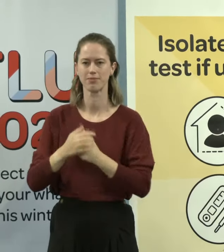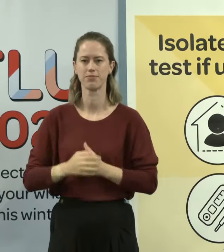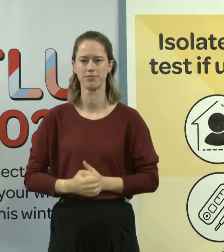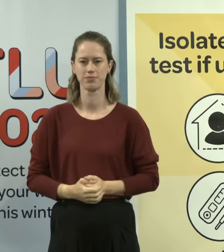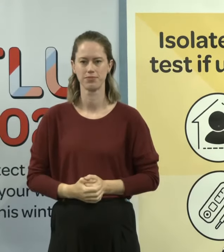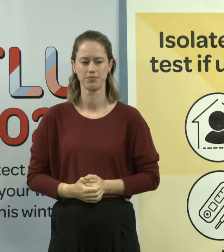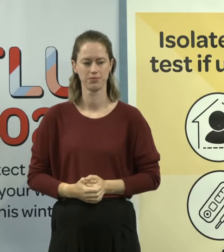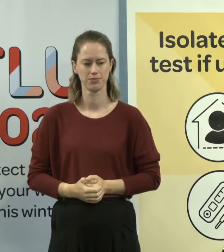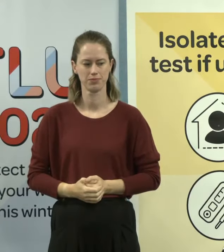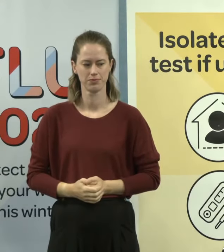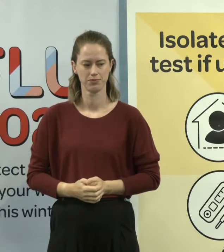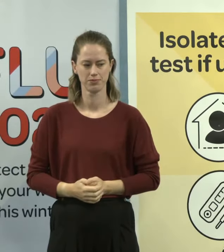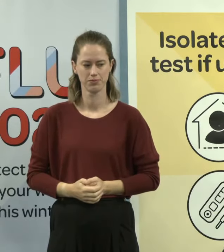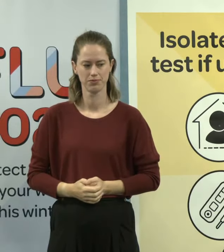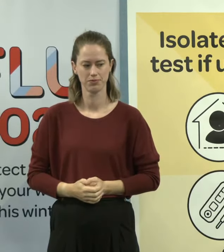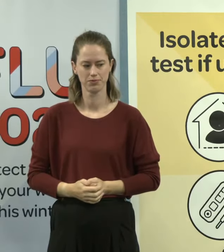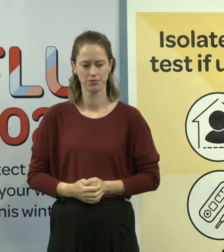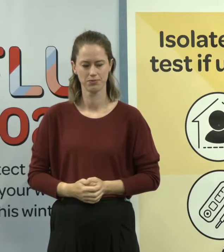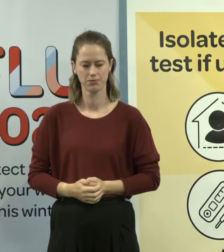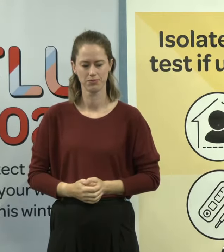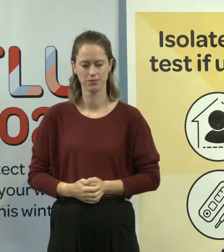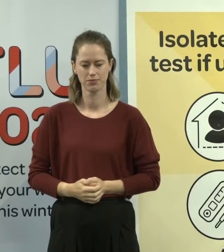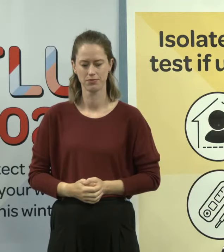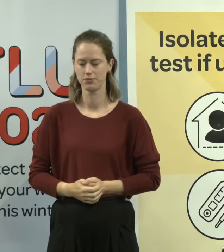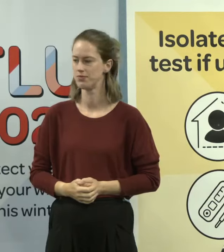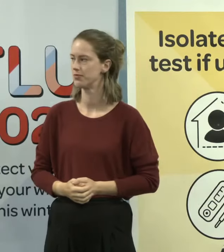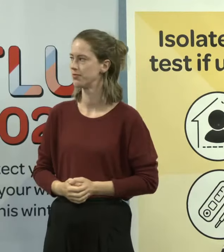mai i ahau inaianei kiriata hei